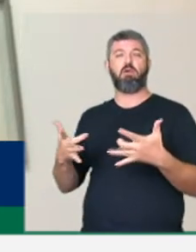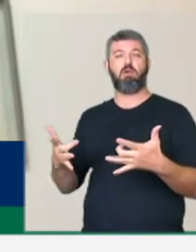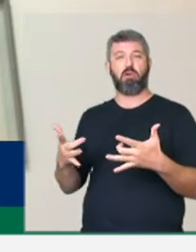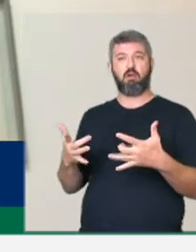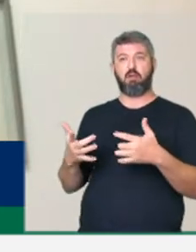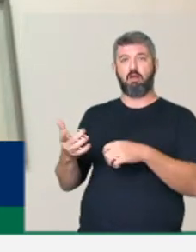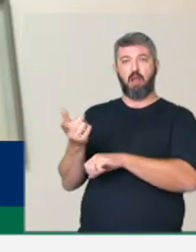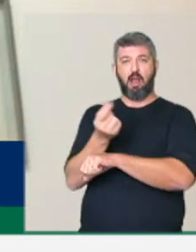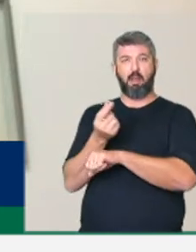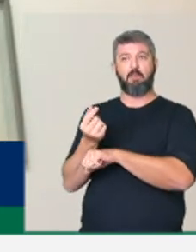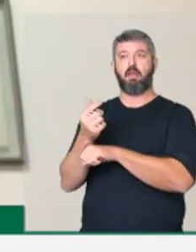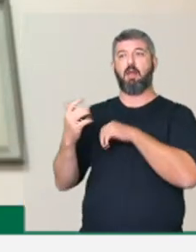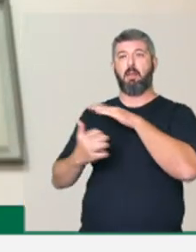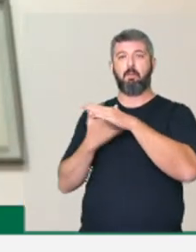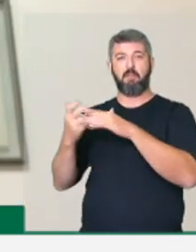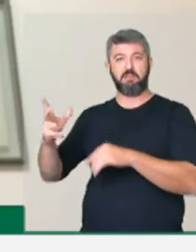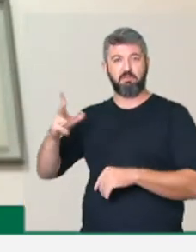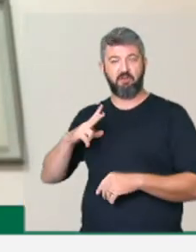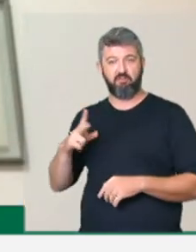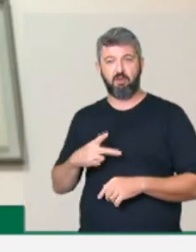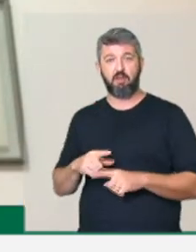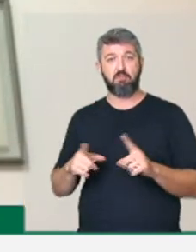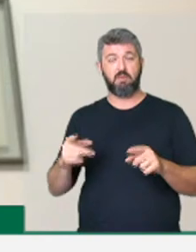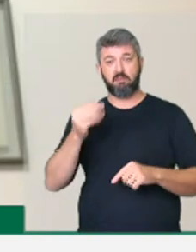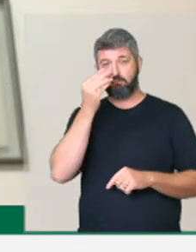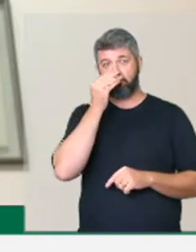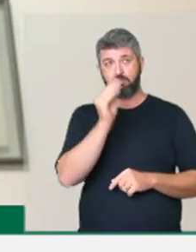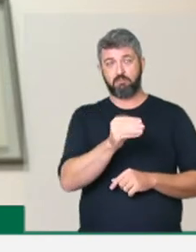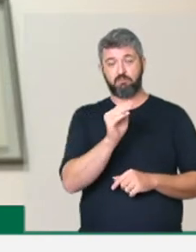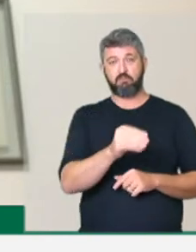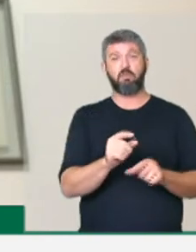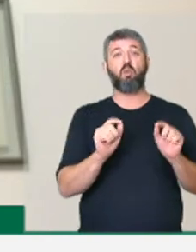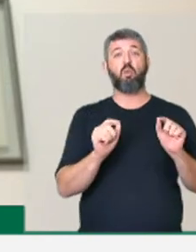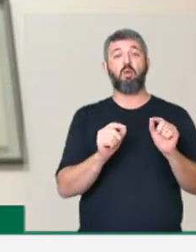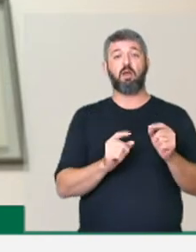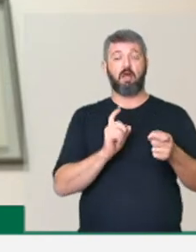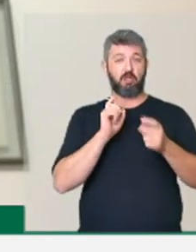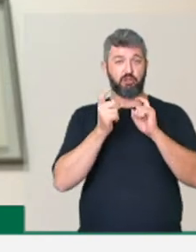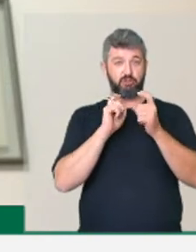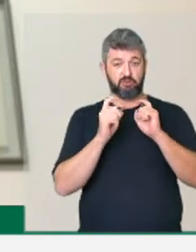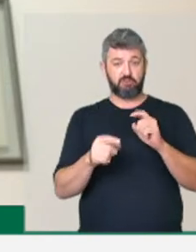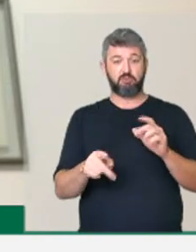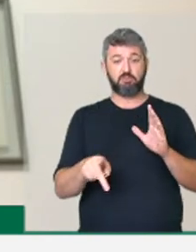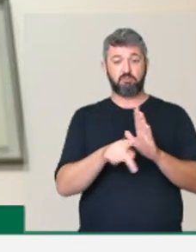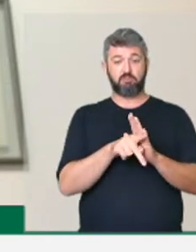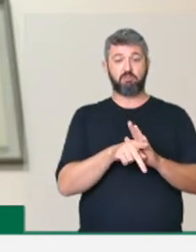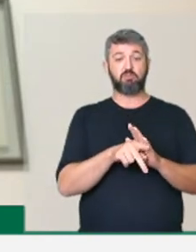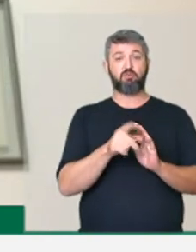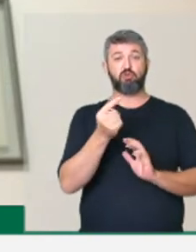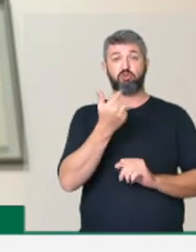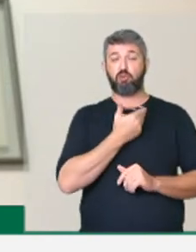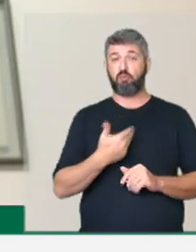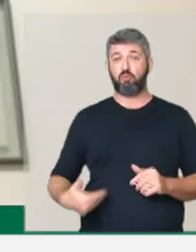BLICO. PORTANTO SENHOR PRESIDENTE A INADIMPLÊNCIA NÃO COMEÇOU COM A PANDEMIA, NÃO VENHAM JUSTIFICAR A MEDIDA PELO FATO DE ESTARMOS